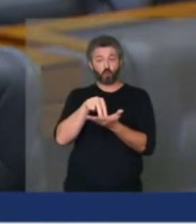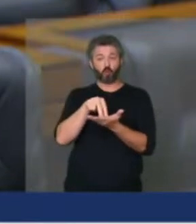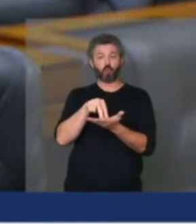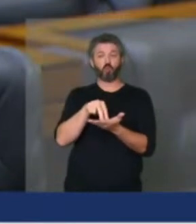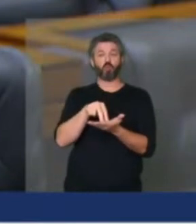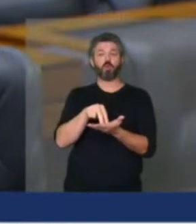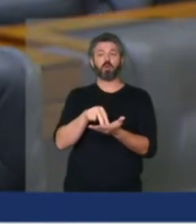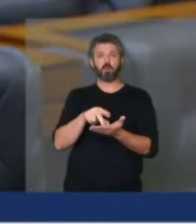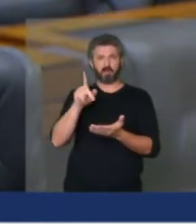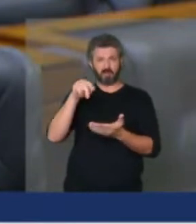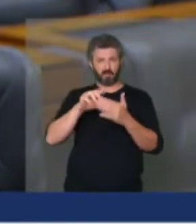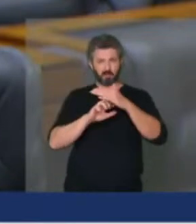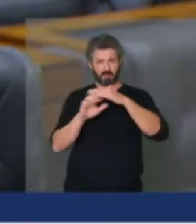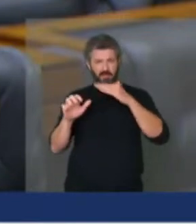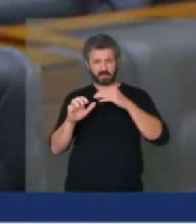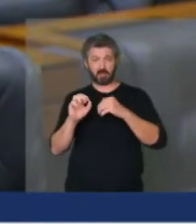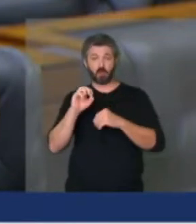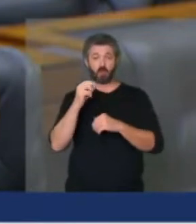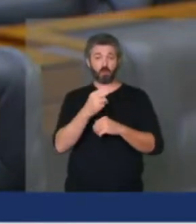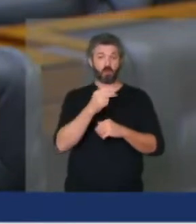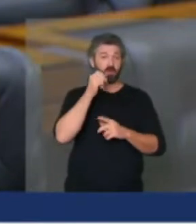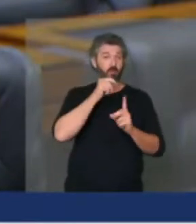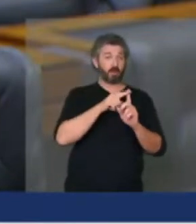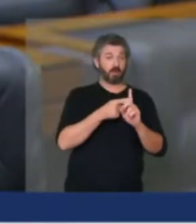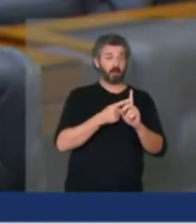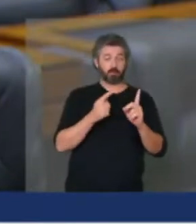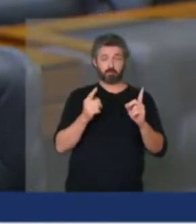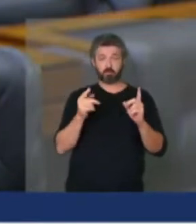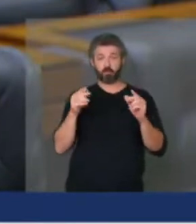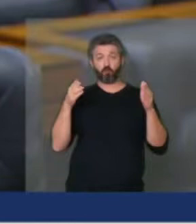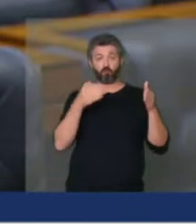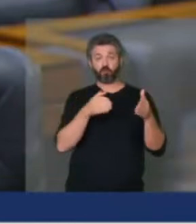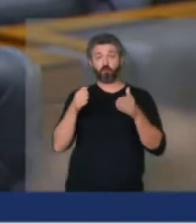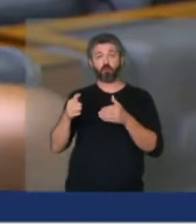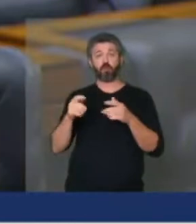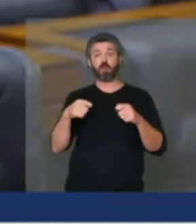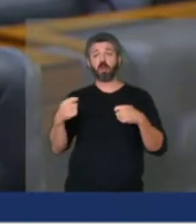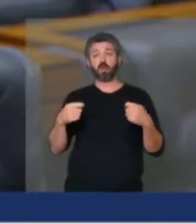QUE É O EMPRESÁRIO OU SERÁ QUE É A GRÁVIDA? QUANTO REALMENTE SE IMPACTOU NA